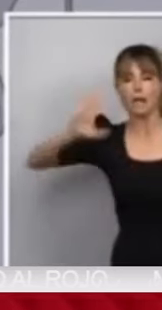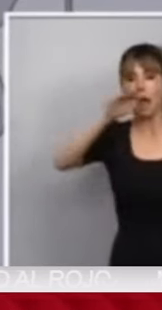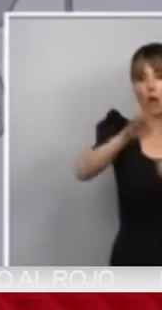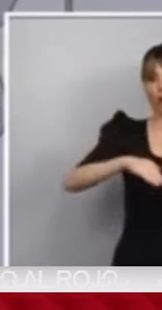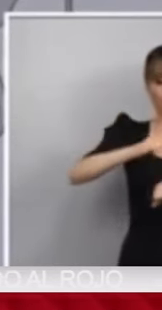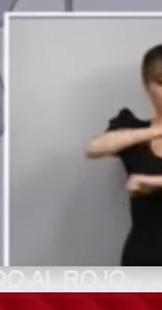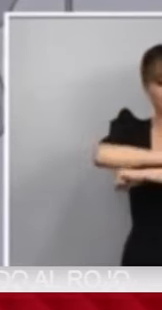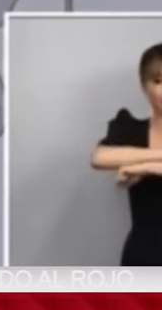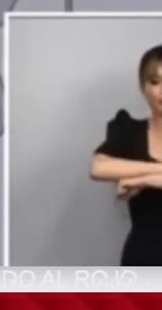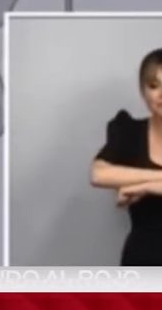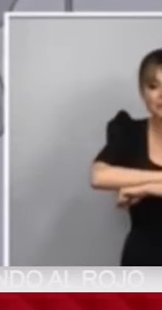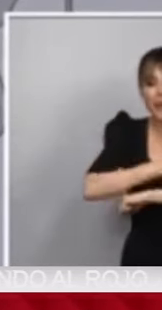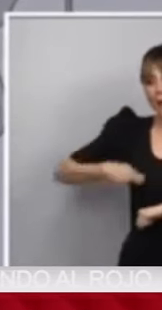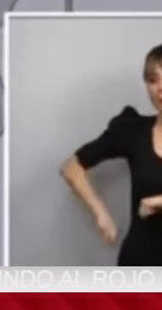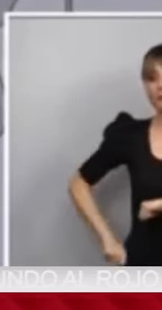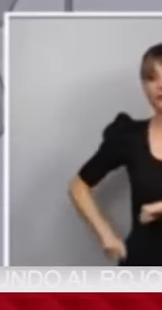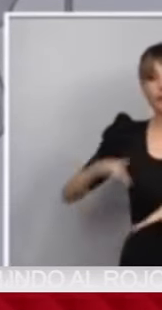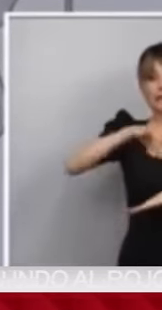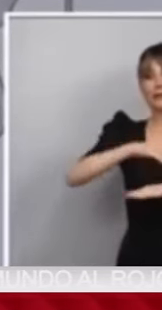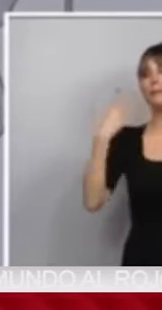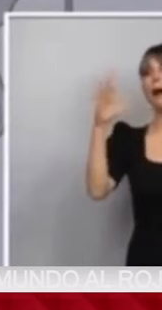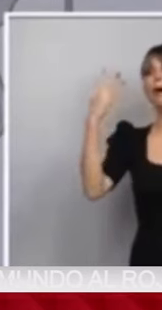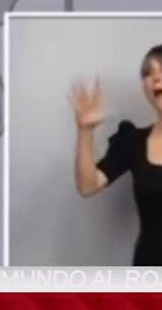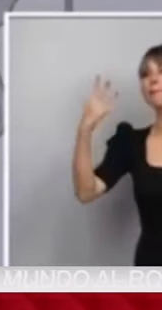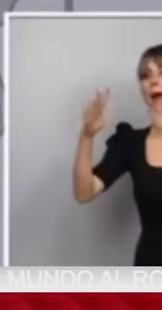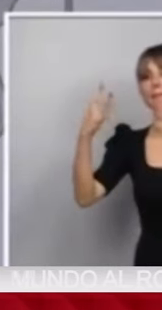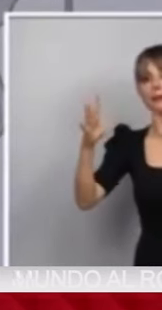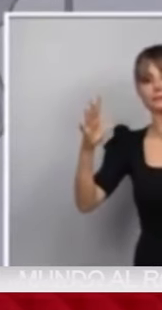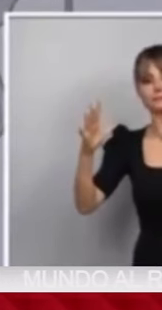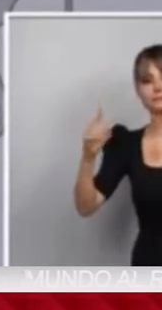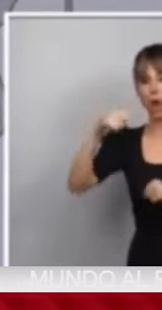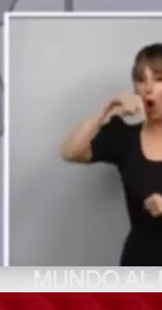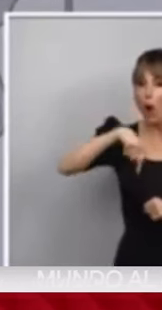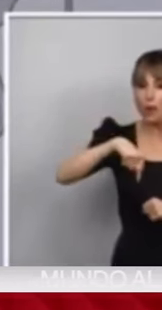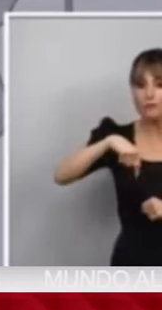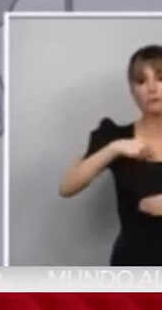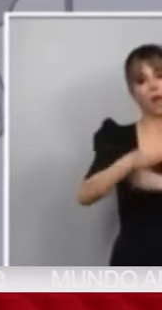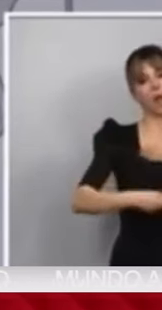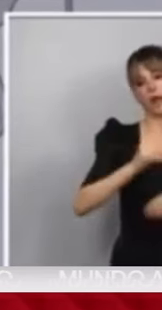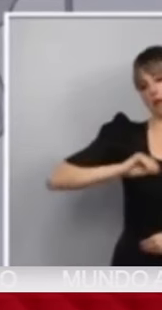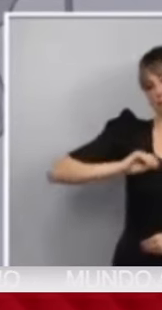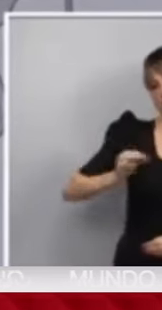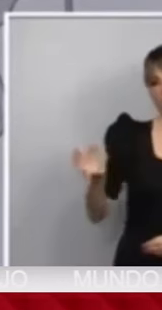para aplaudir a Los profesionales sanitarios Hoy hay que hacer lo mismo con todos los servidores